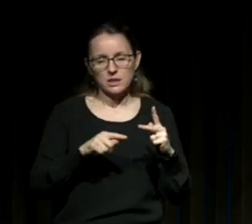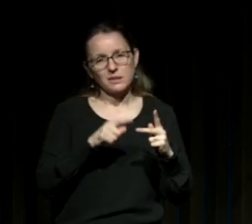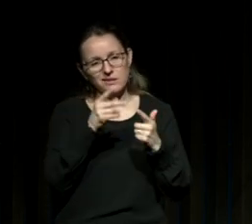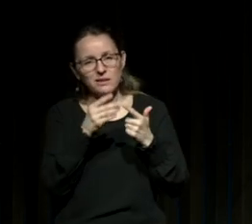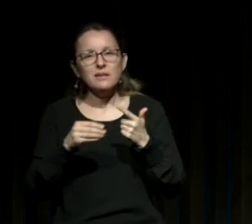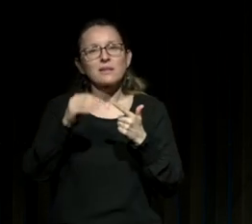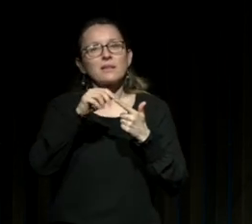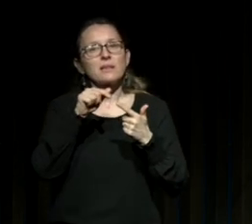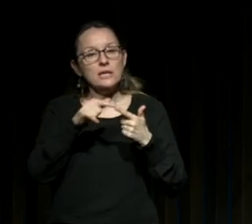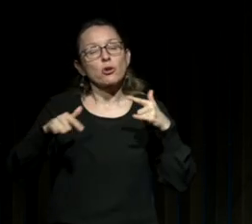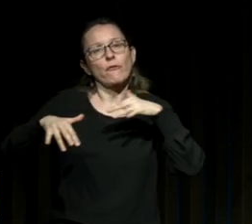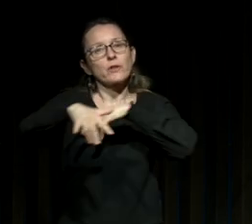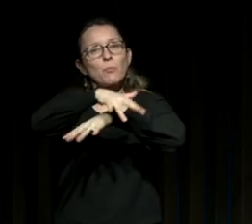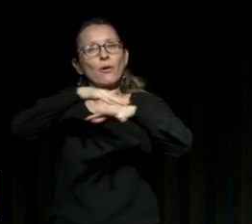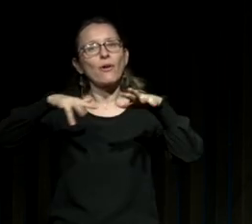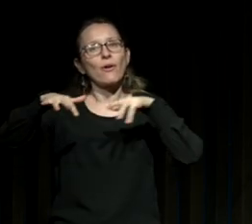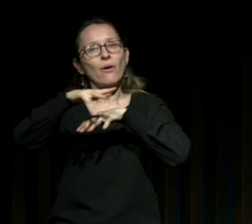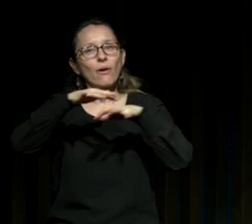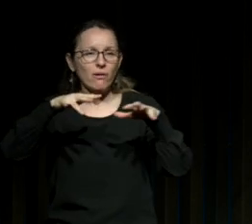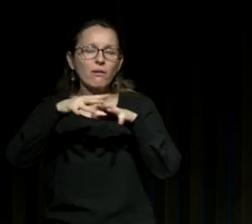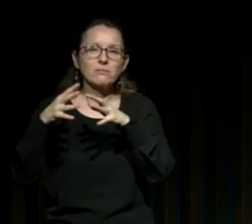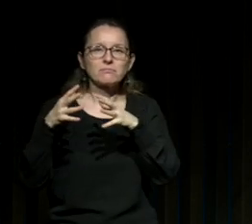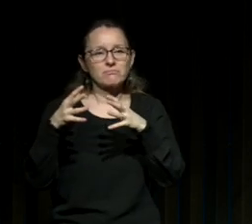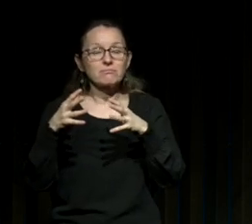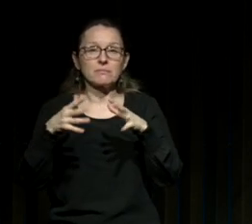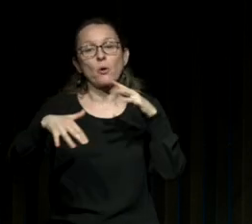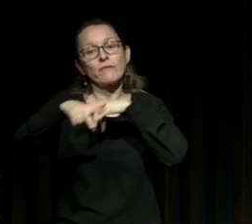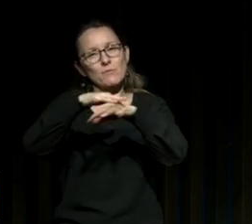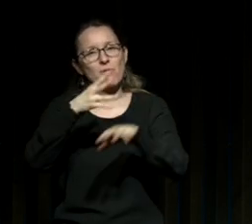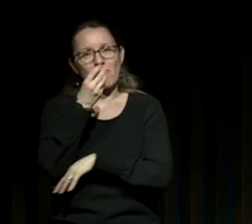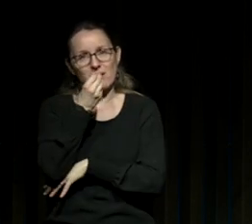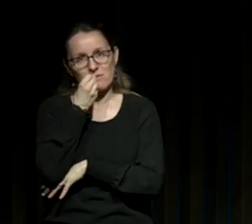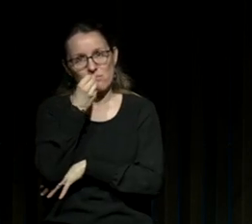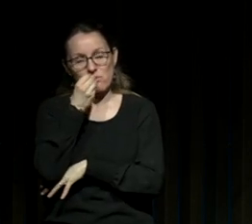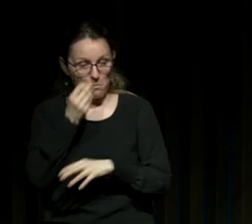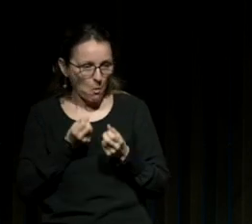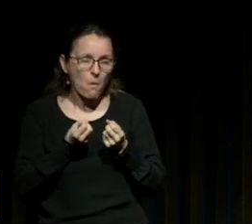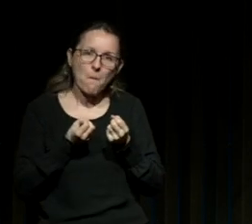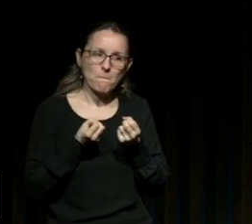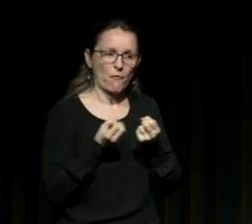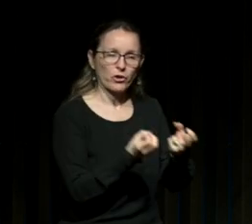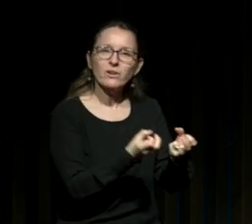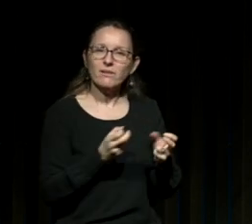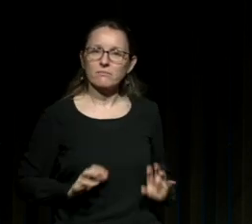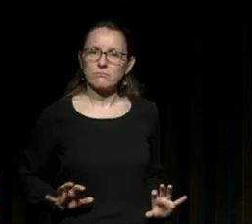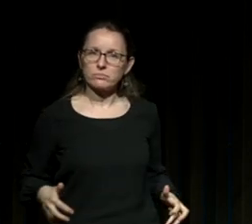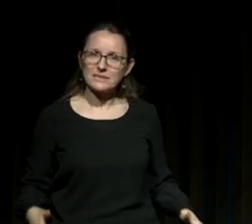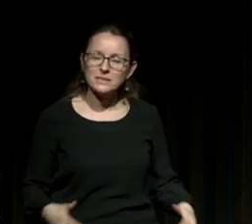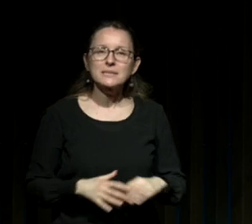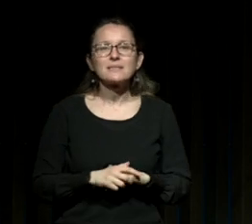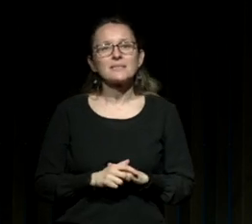un environnement en particulier alimentaires obésogène si vous n'étiez pas convaincu du